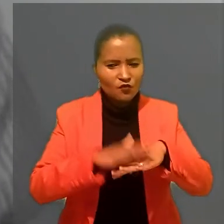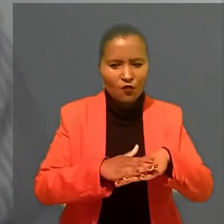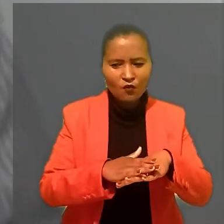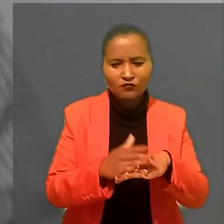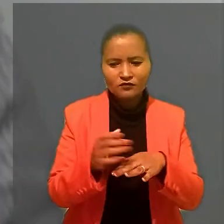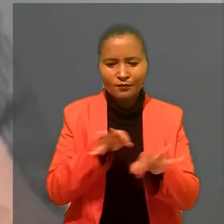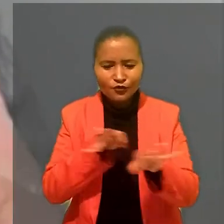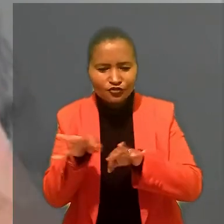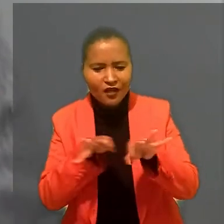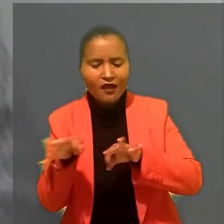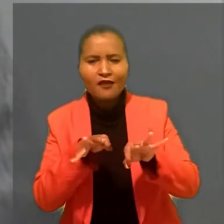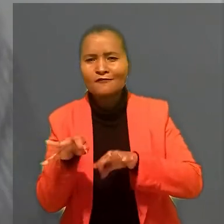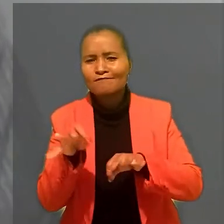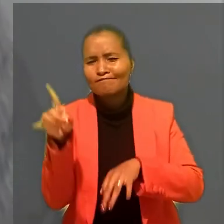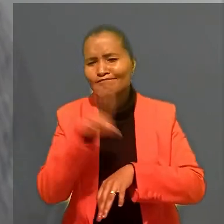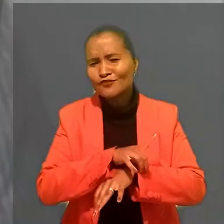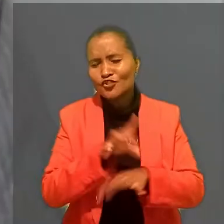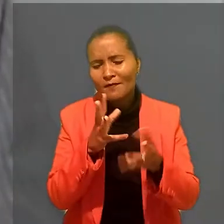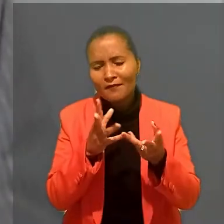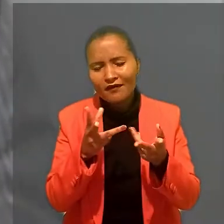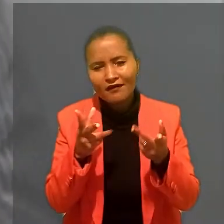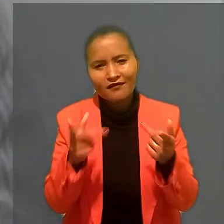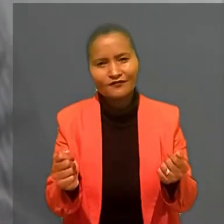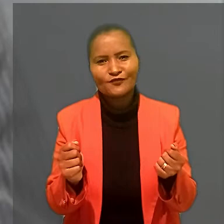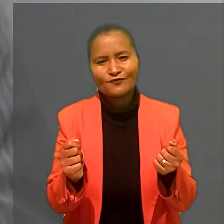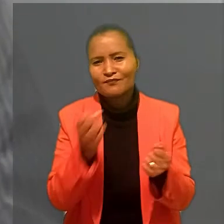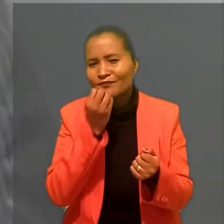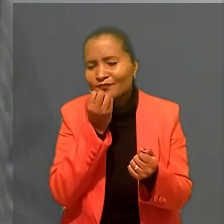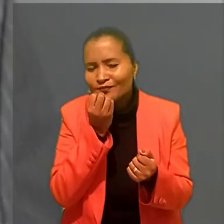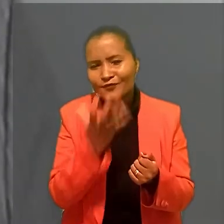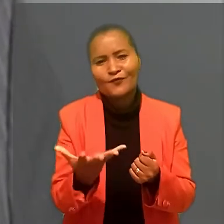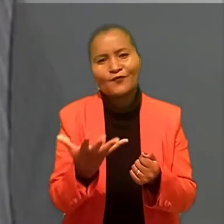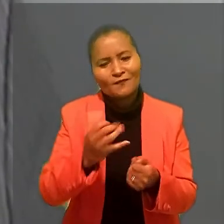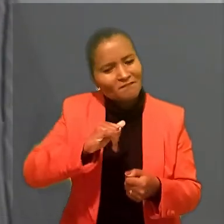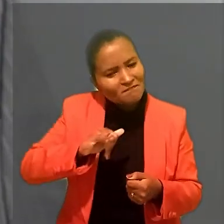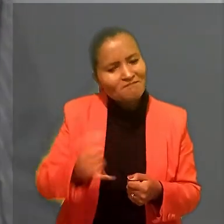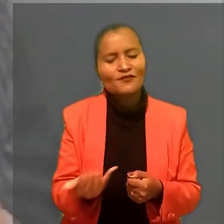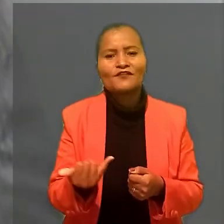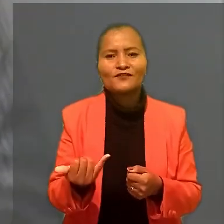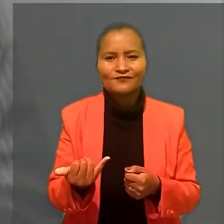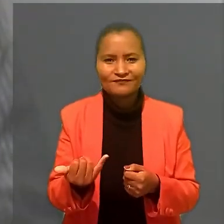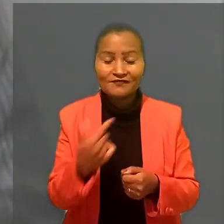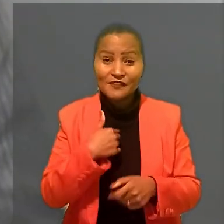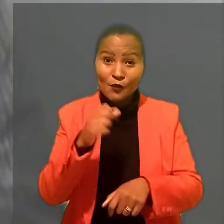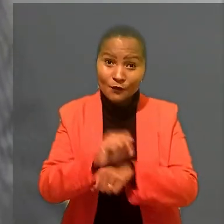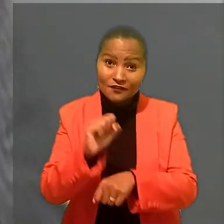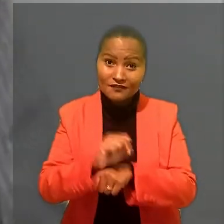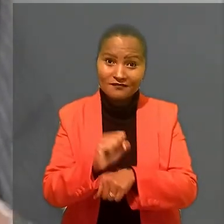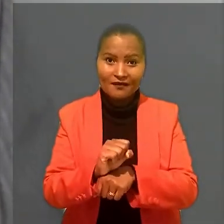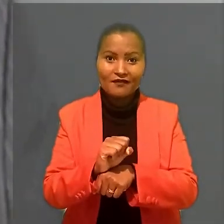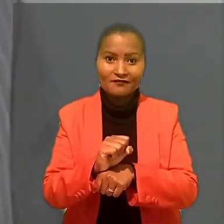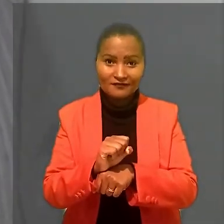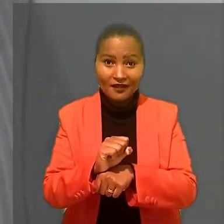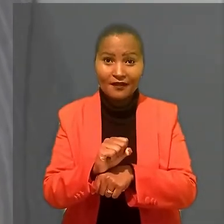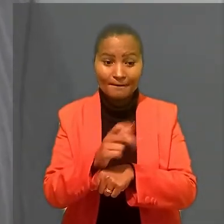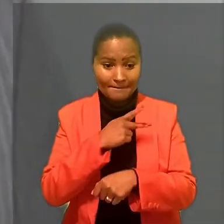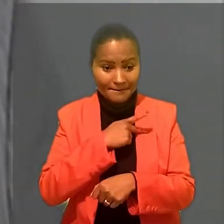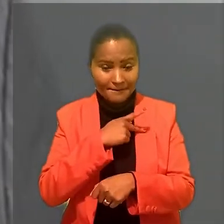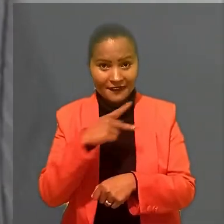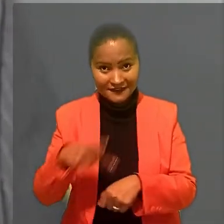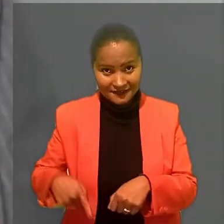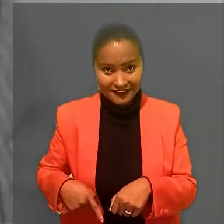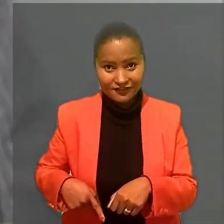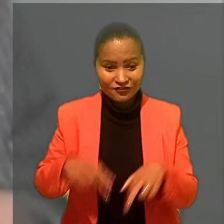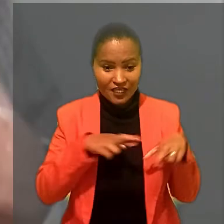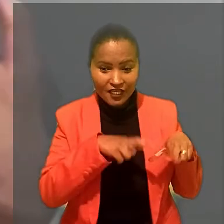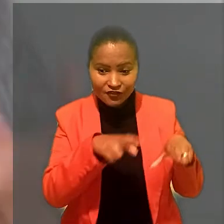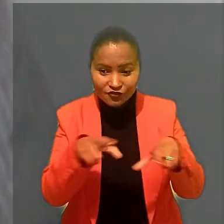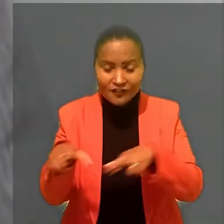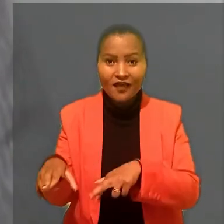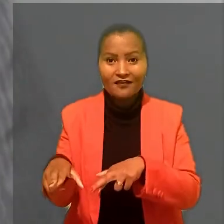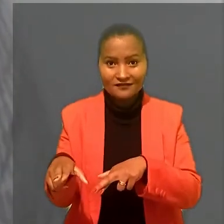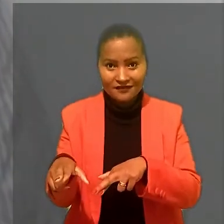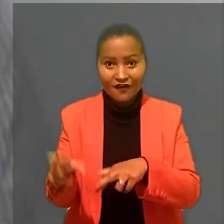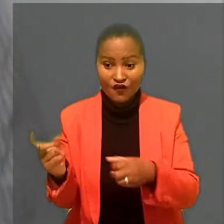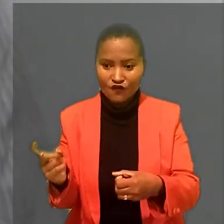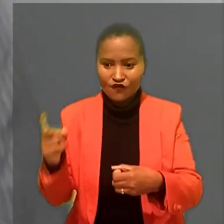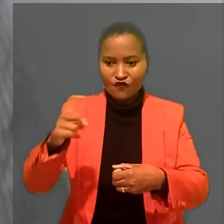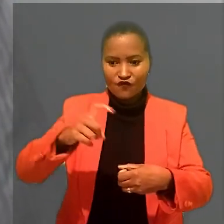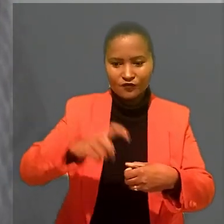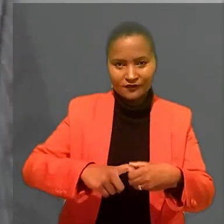Foi um dia maravilhoso, foi muito bom, proveitoso e eu espero que os presidentes dos Regionais ao voltarem para os seus tribunais